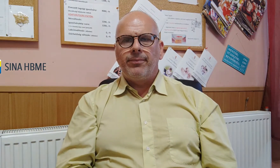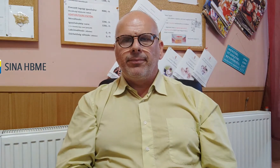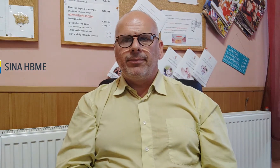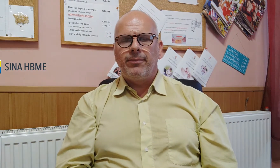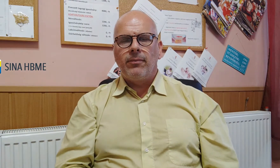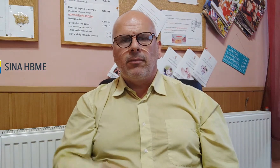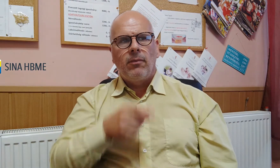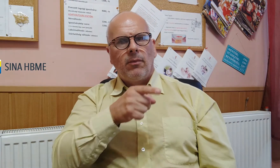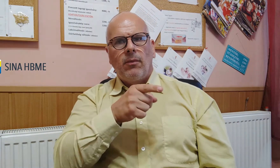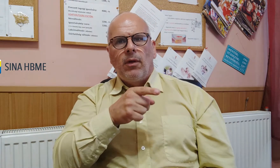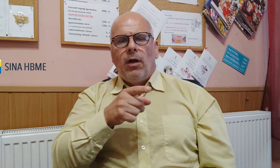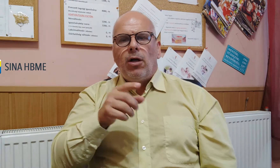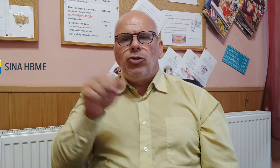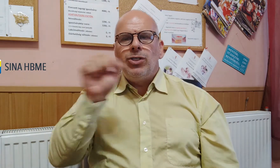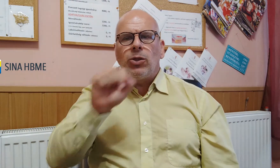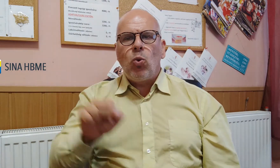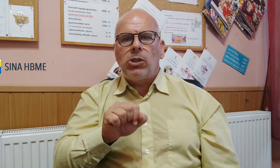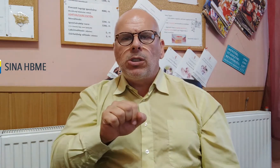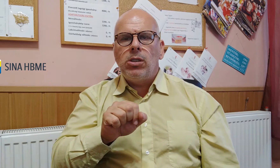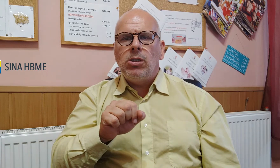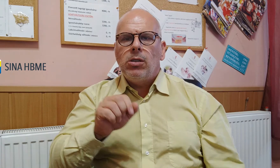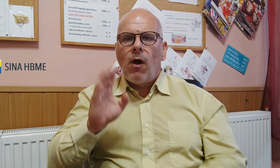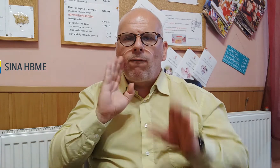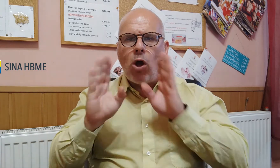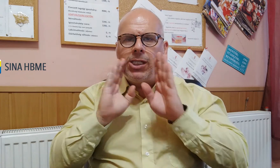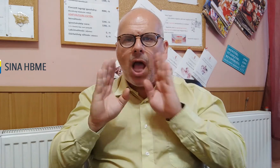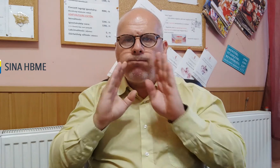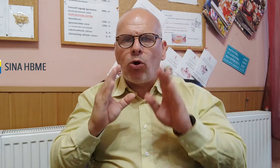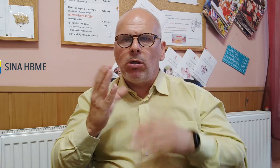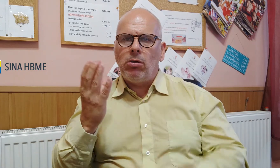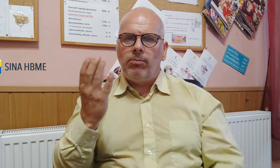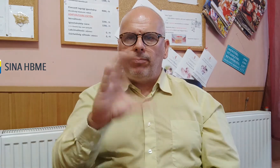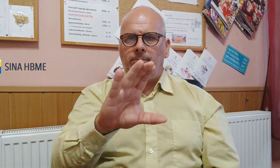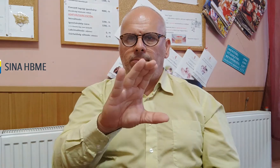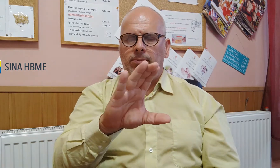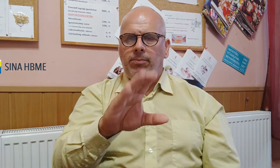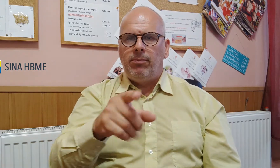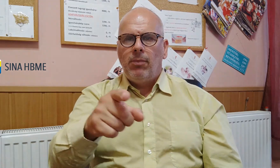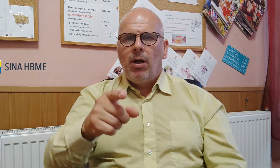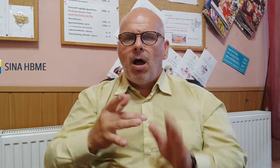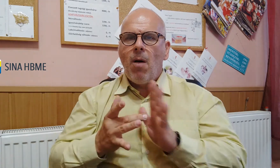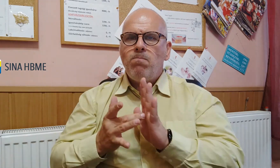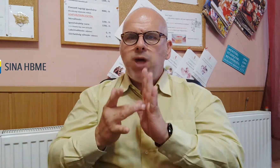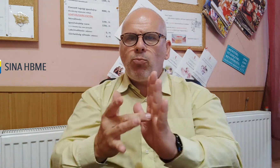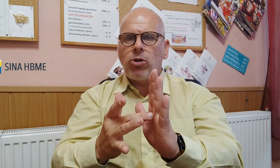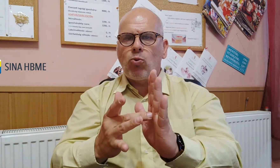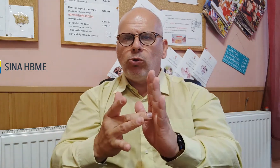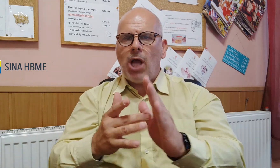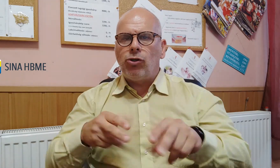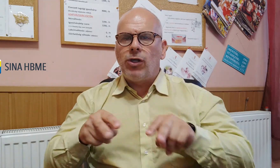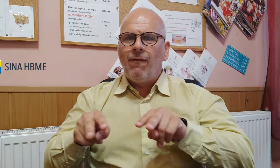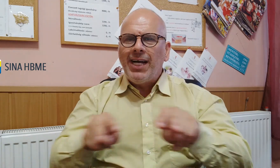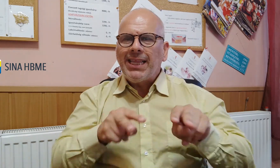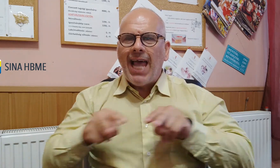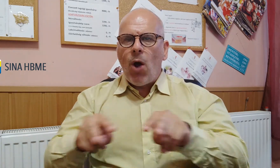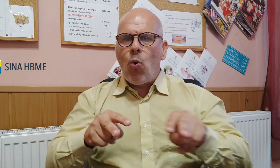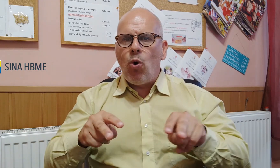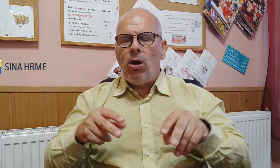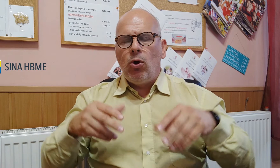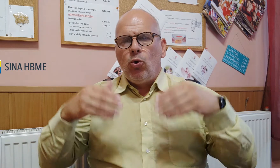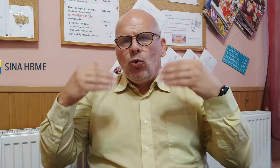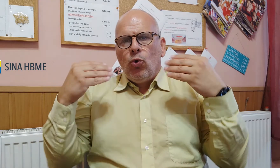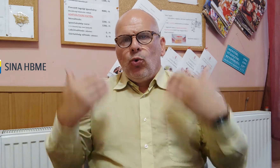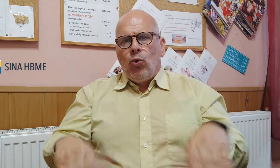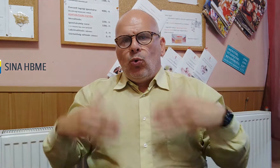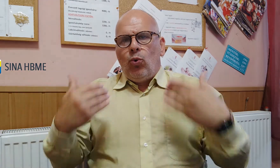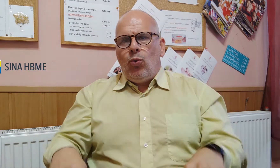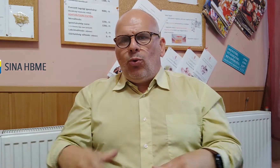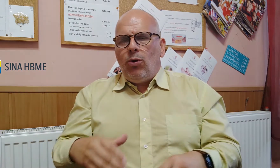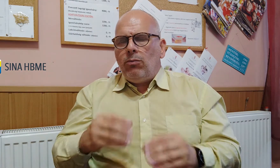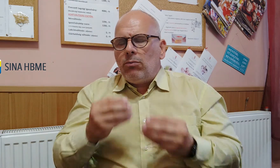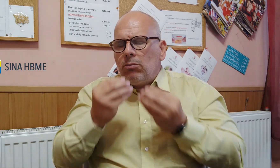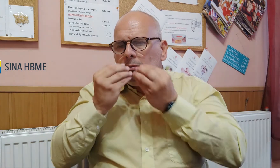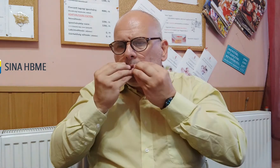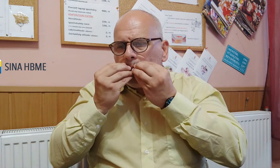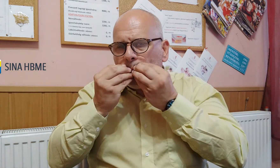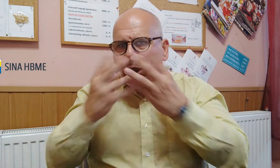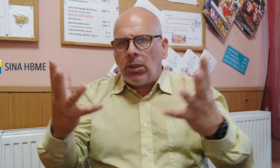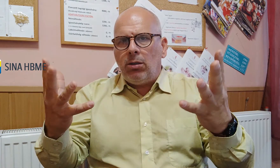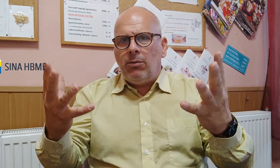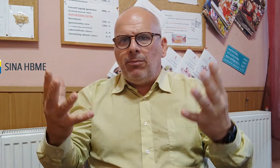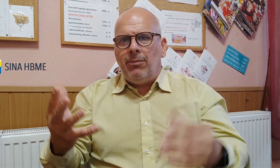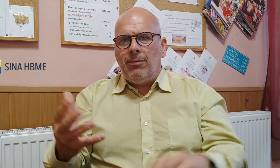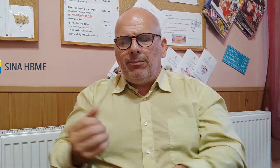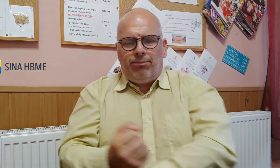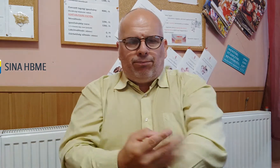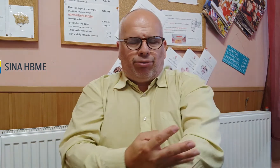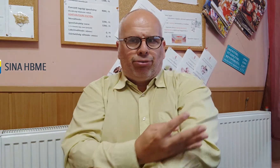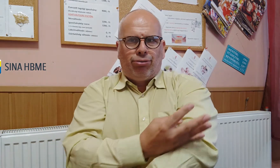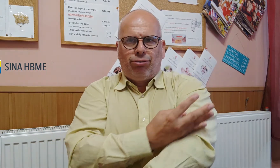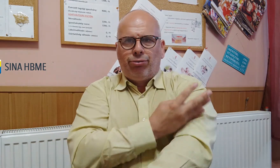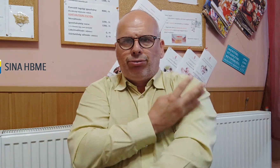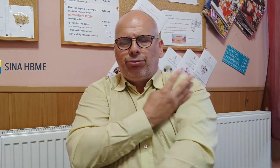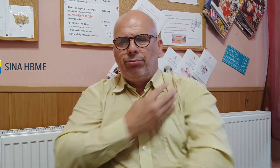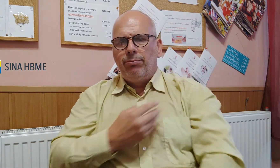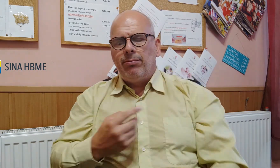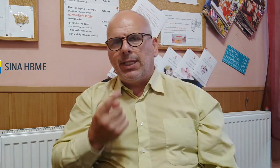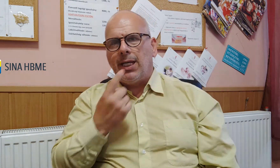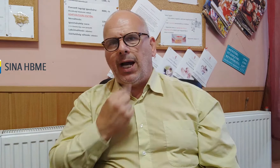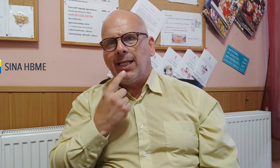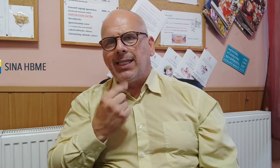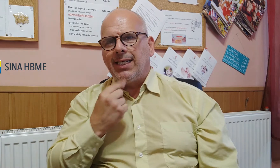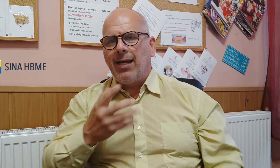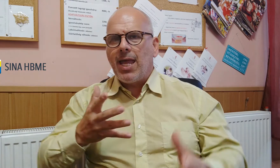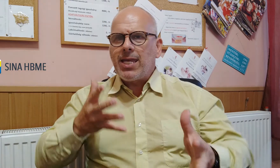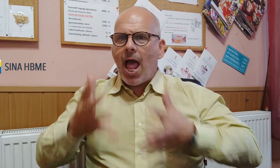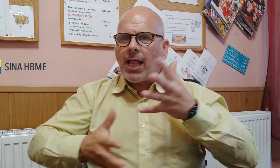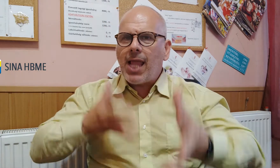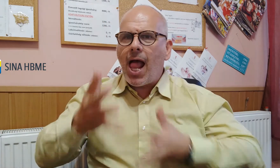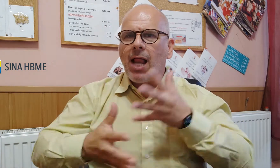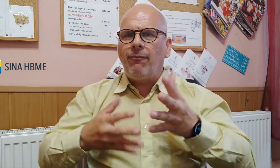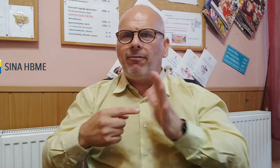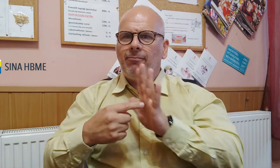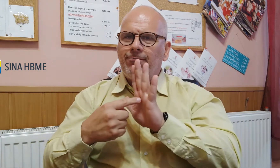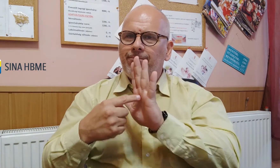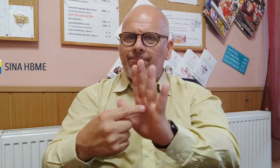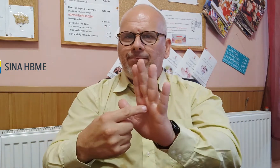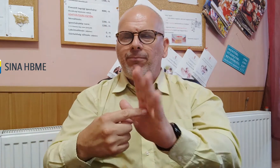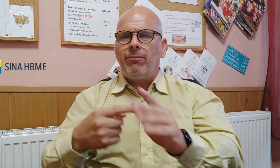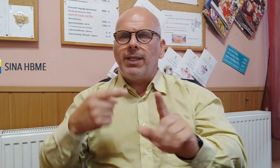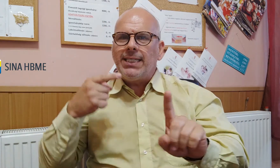SINOSZ Facebook oldalon kirakott bemutatkozó videót, ami jelnyelven keresztül bemutatta. Ez a videó annyira megható volt számunkra, hogy libabőrös lettem tőle.